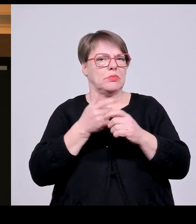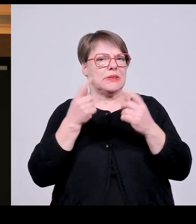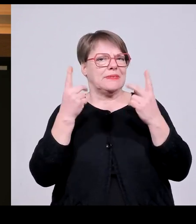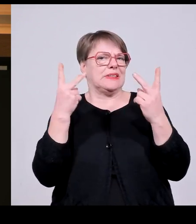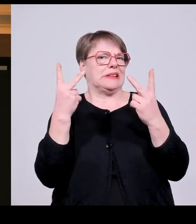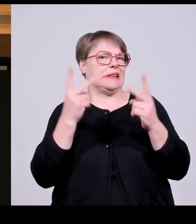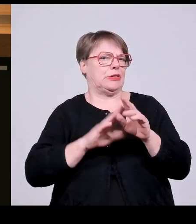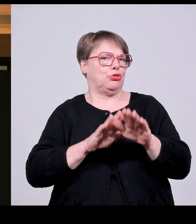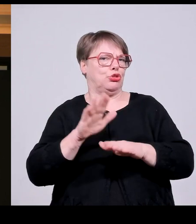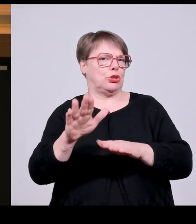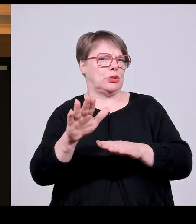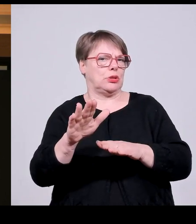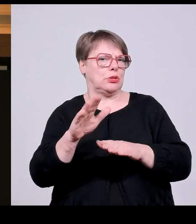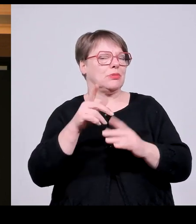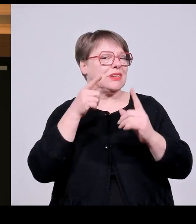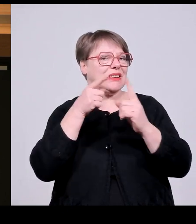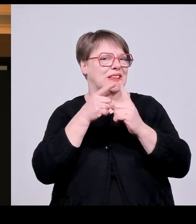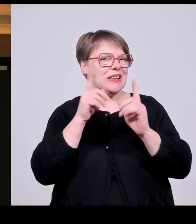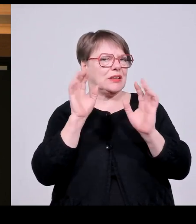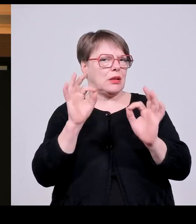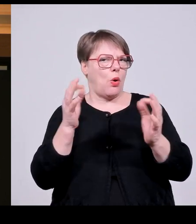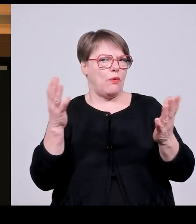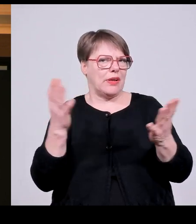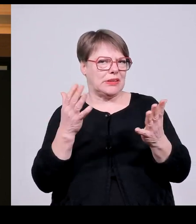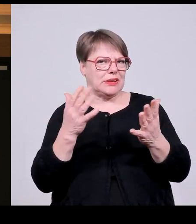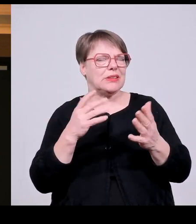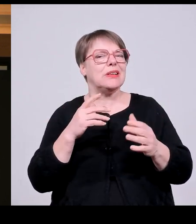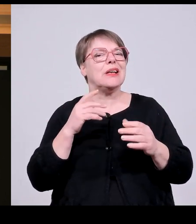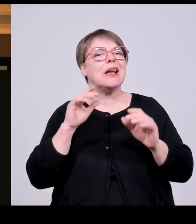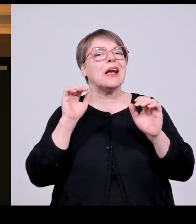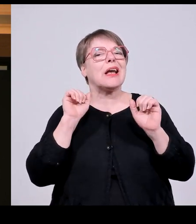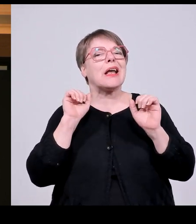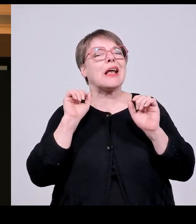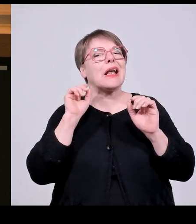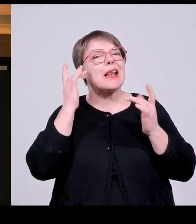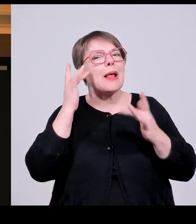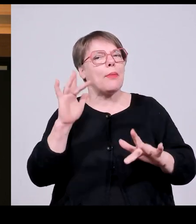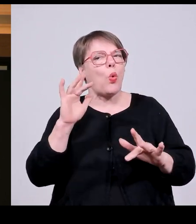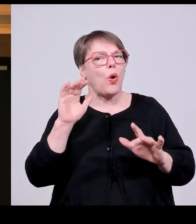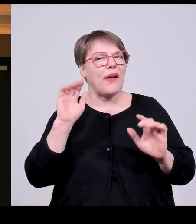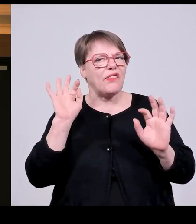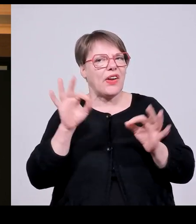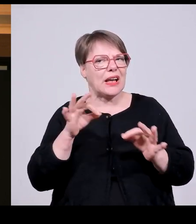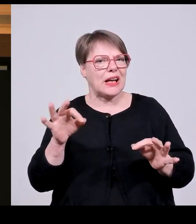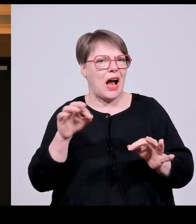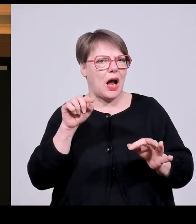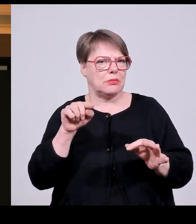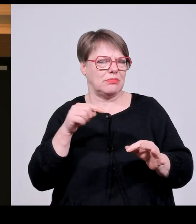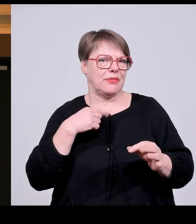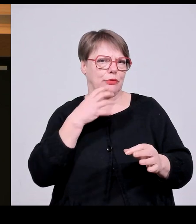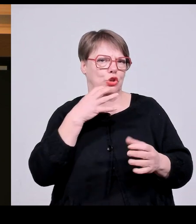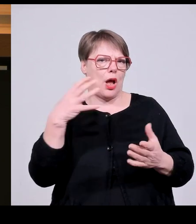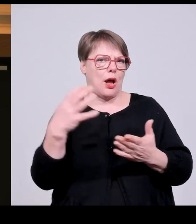und erneuerbaren Energien-Gewinnung an denkmalgeschützten Gebäuden. Inzwischen gibt es ja auch vielfache gute Lösungen, die sich mit dem